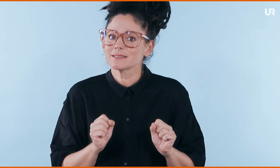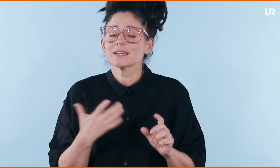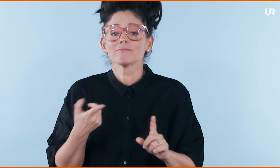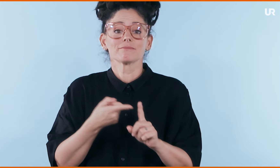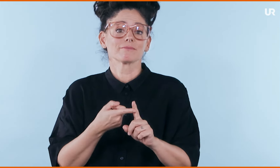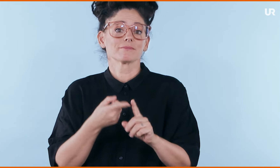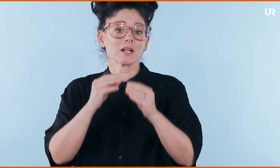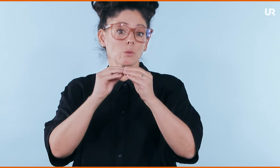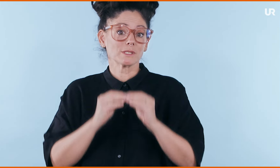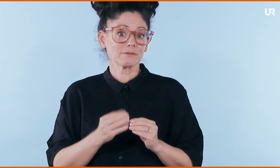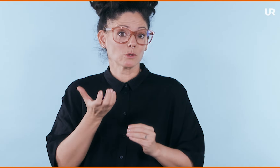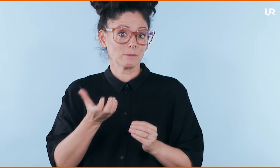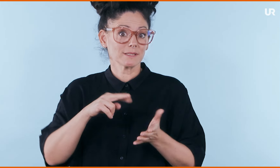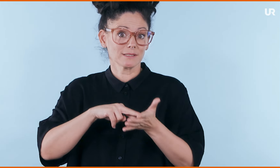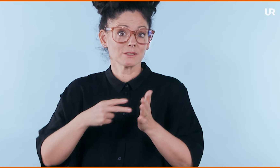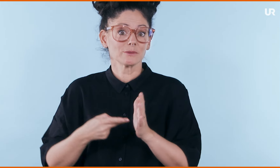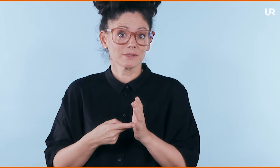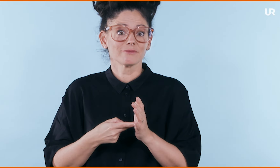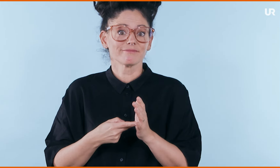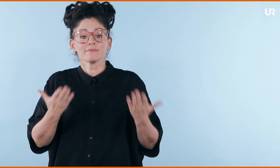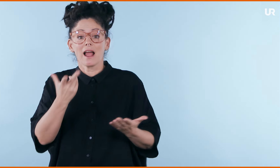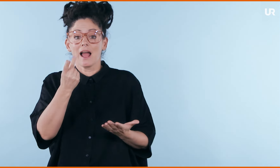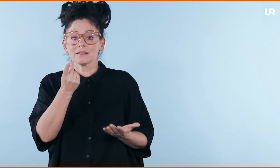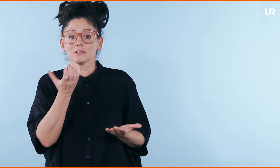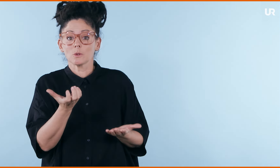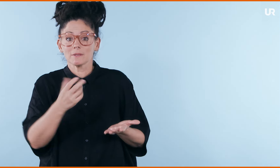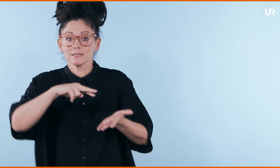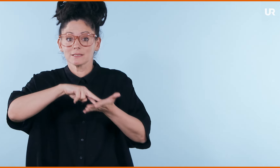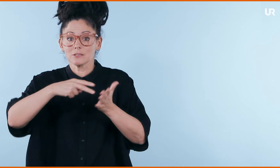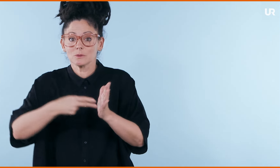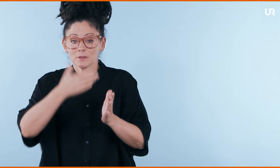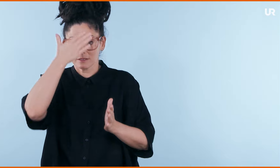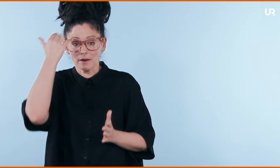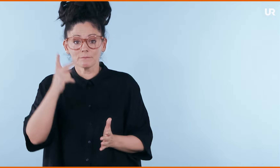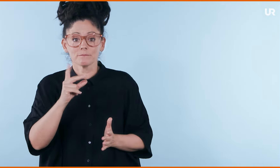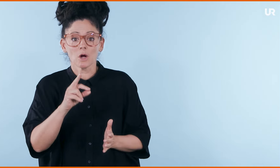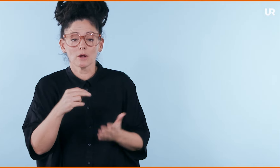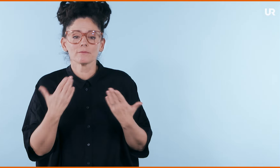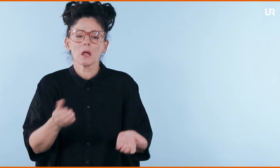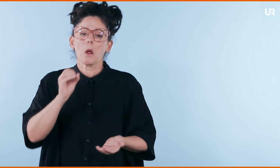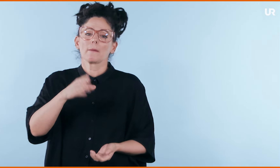Det är ett konstruktivt copingstrategi. En annan copingstrategi kan vara-